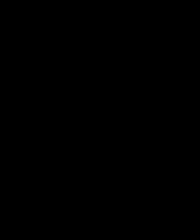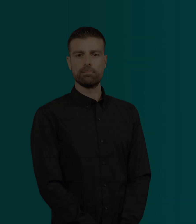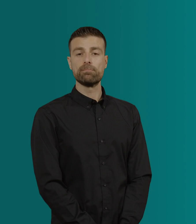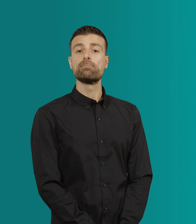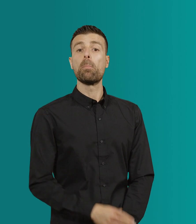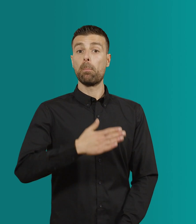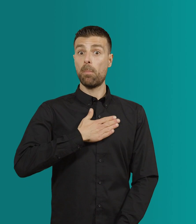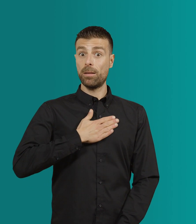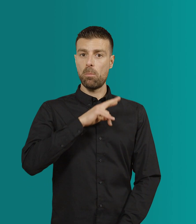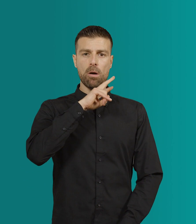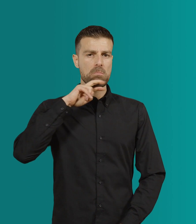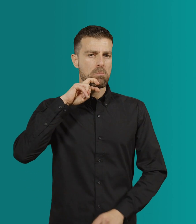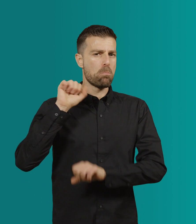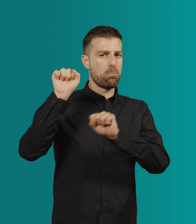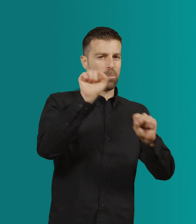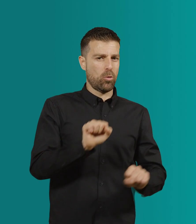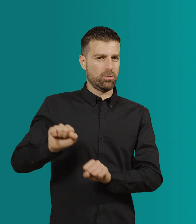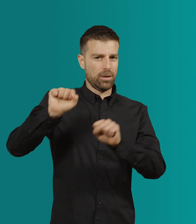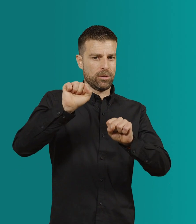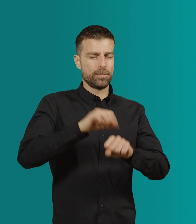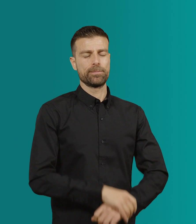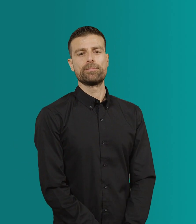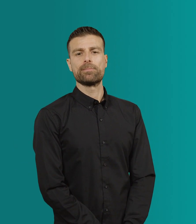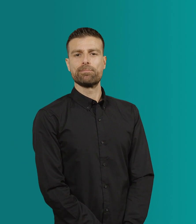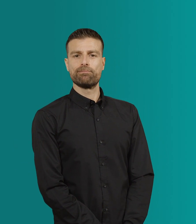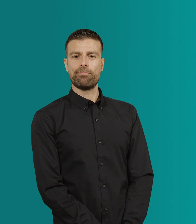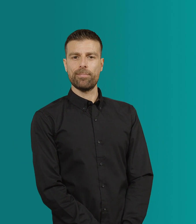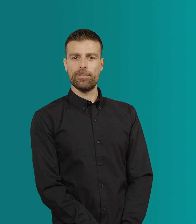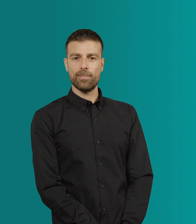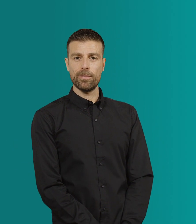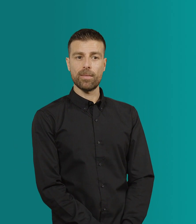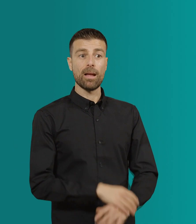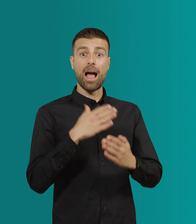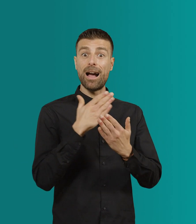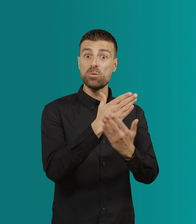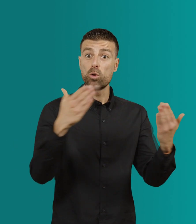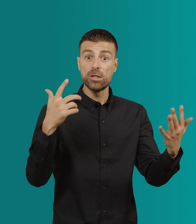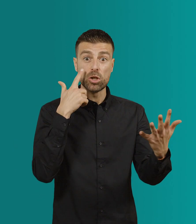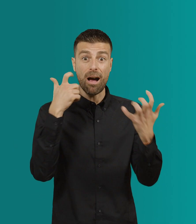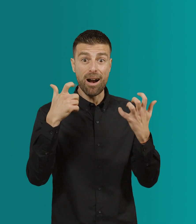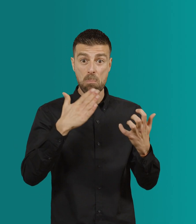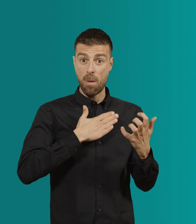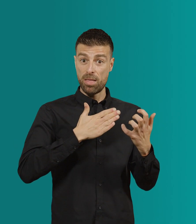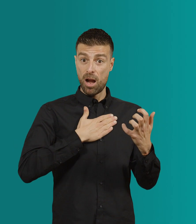La salvaguarda del patrimoni No sempre s'han fet exposicions d'art i patrimoni. De fet, aquest és el catàleg